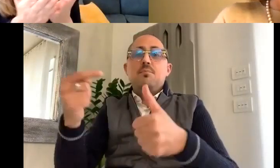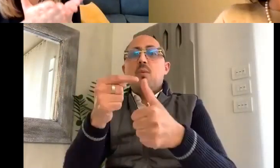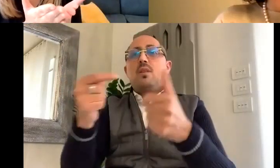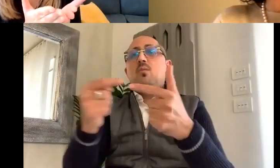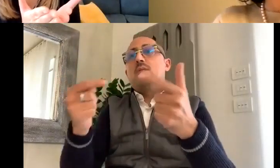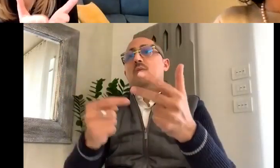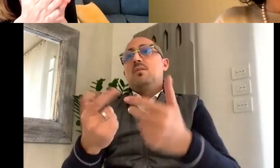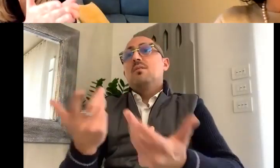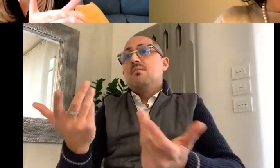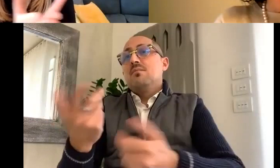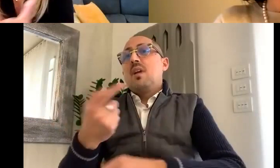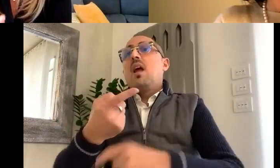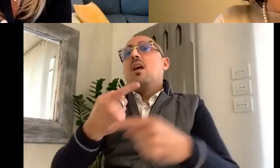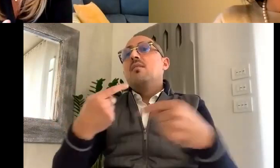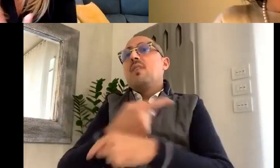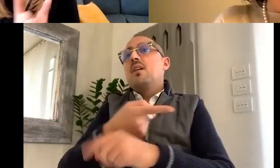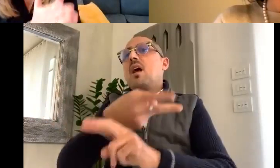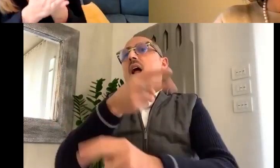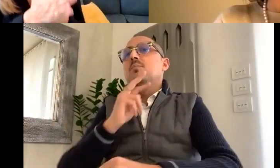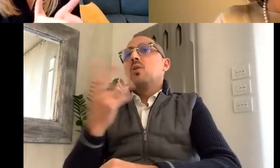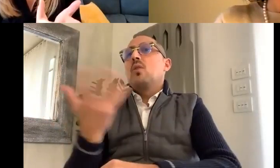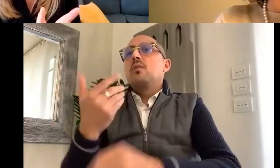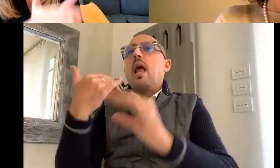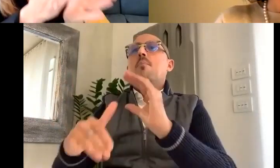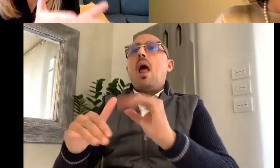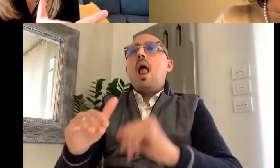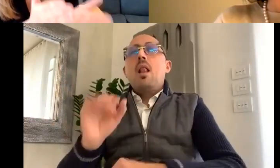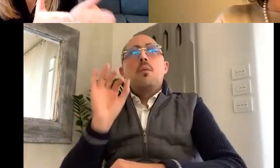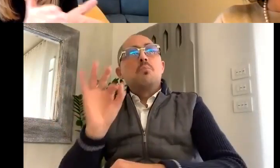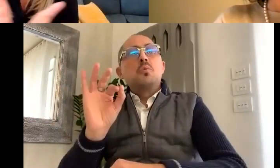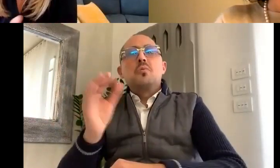bisogna vedere i bisogni di ognuno quindi io devo chiedere le necessità di tutti,